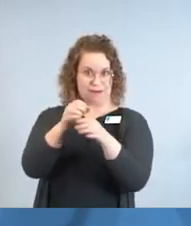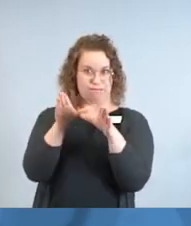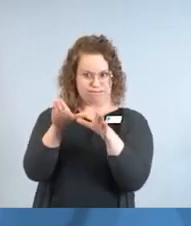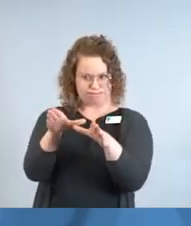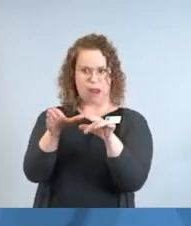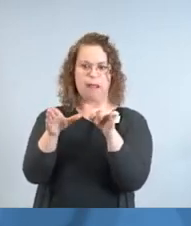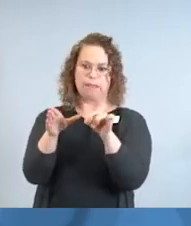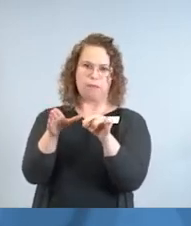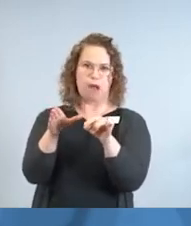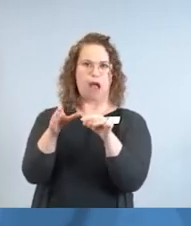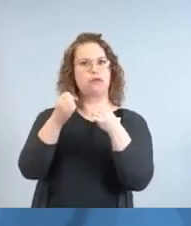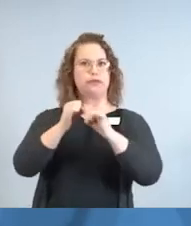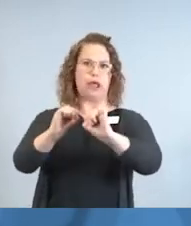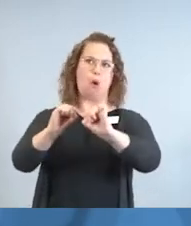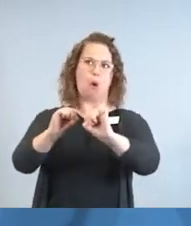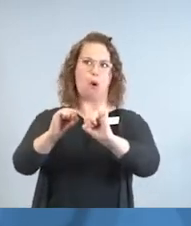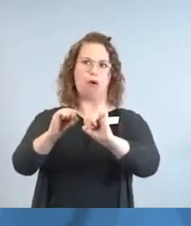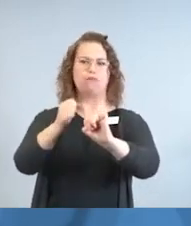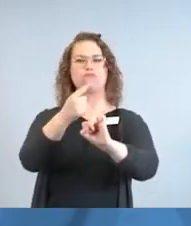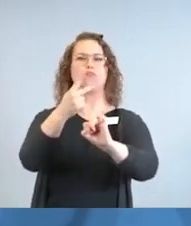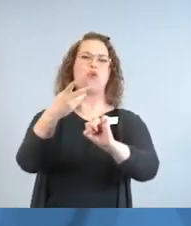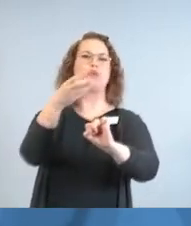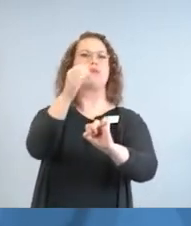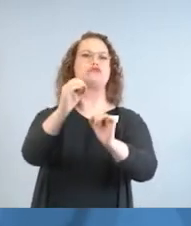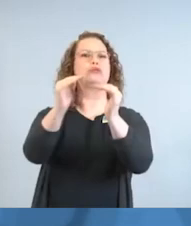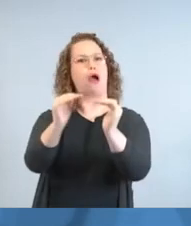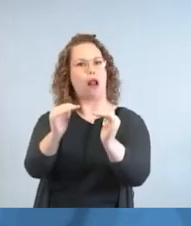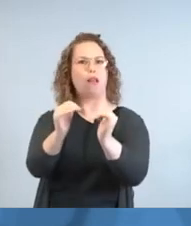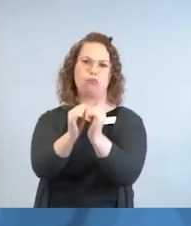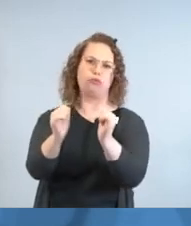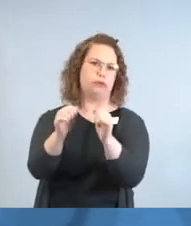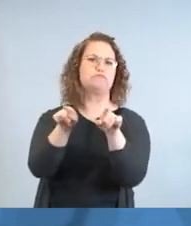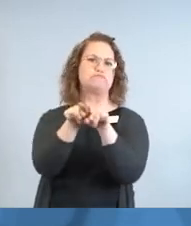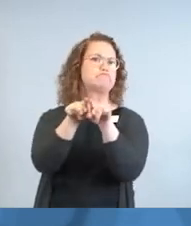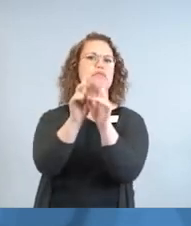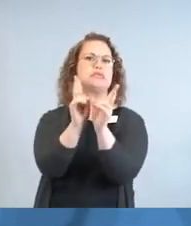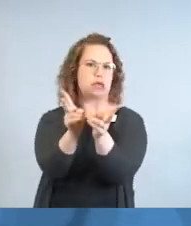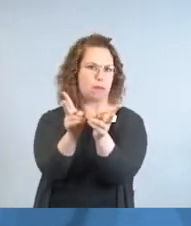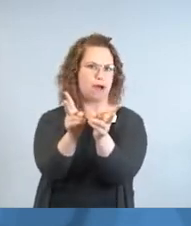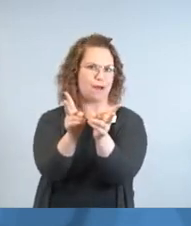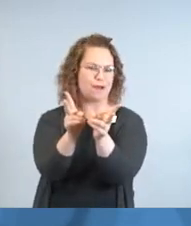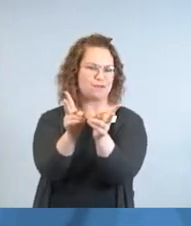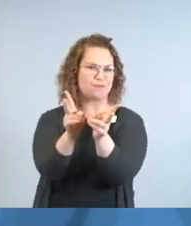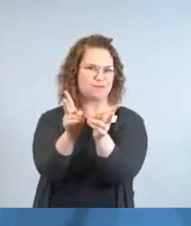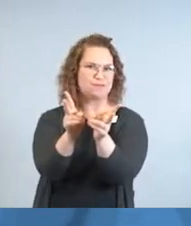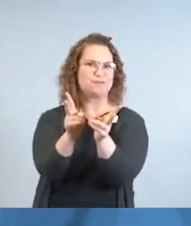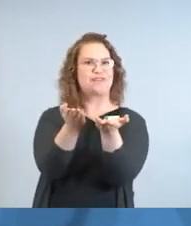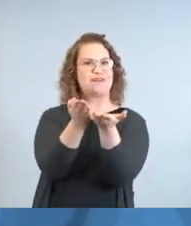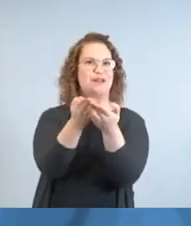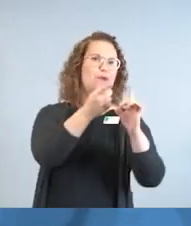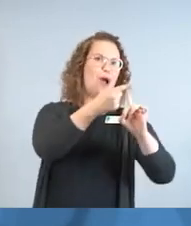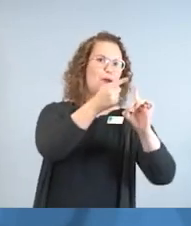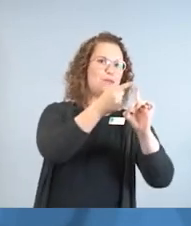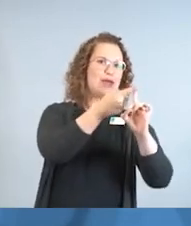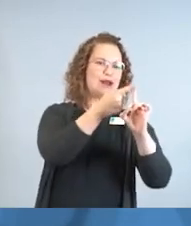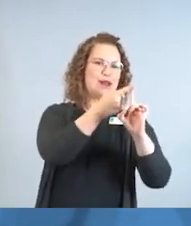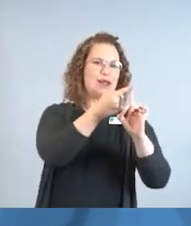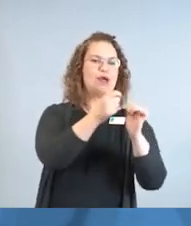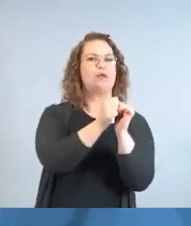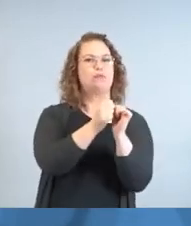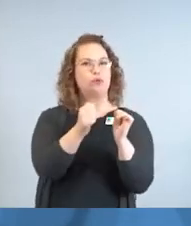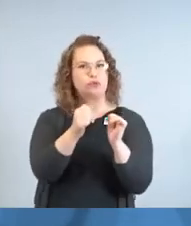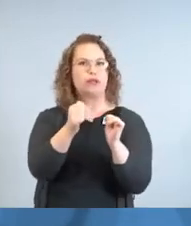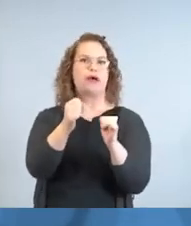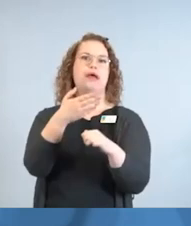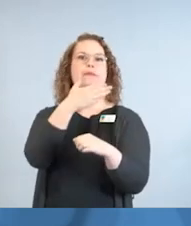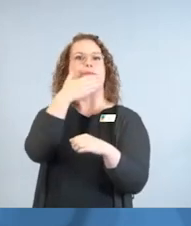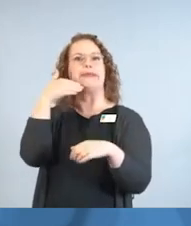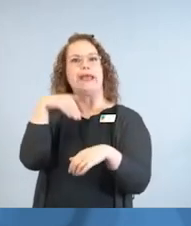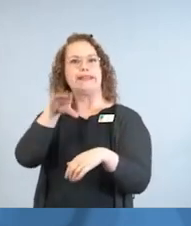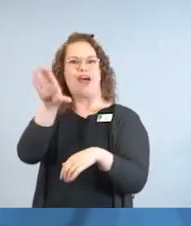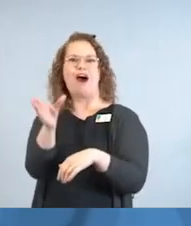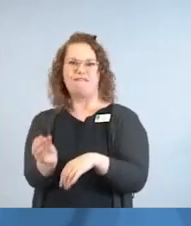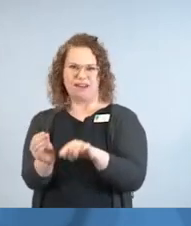muutaman prosentin alempaa luokkaa kuin alkuperäiseen Wuhaniin, mutta tämä Etelä-Afrikan B1351 on se ongelmallinen.